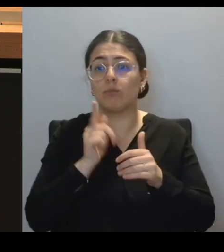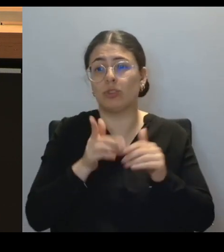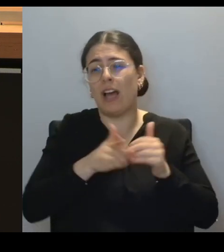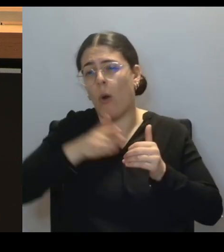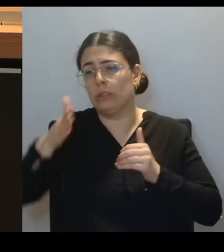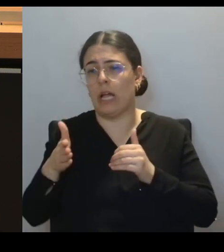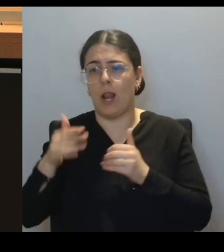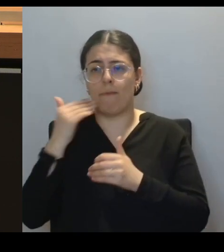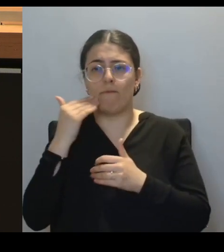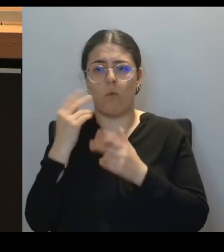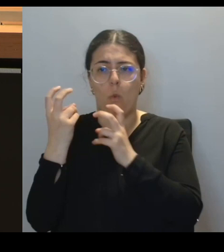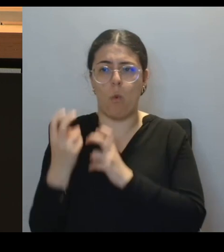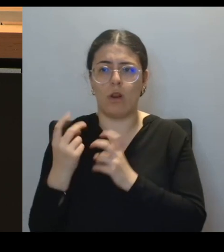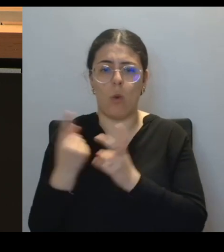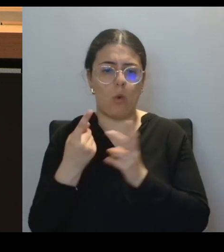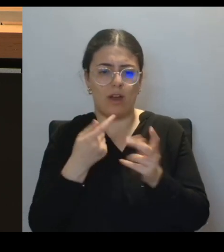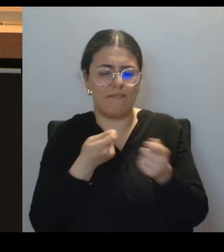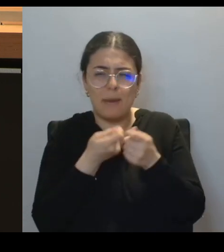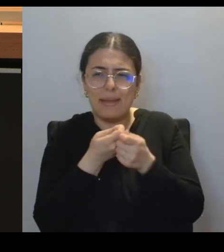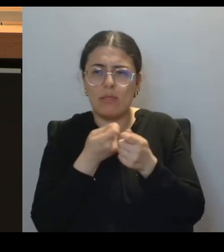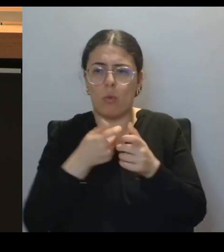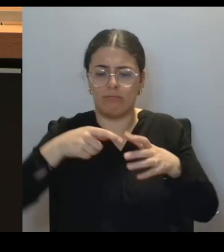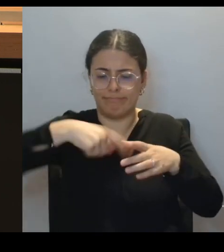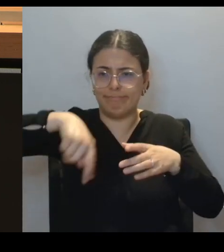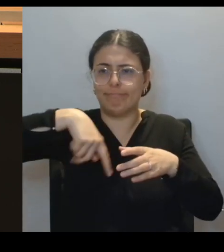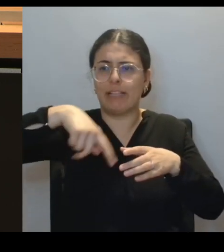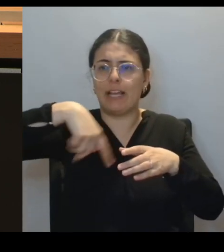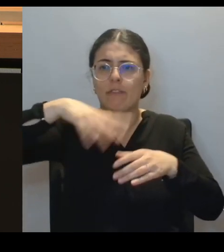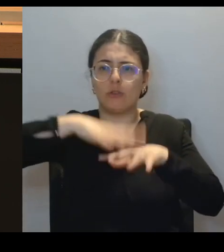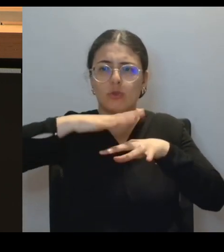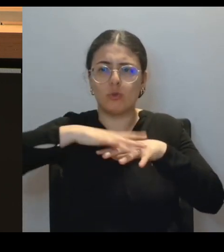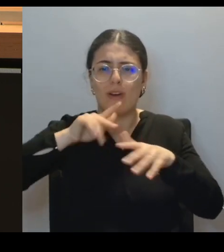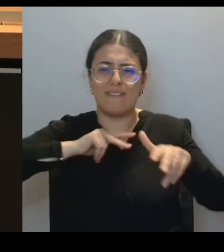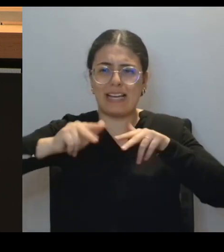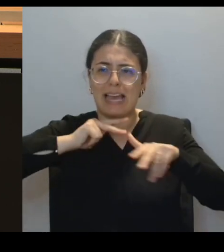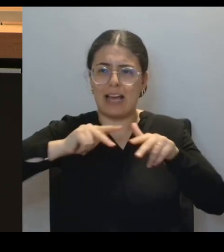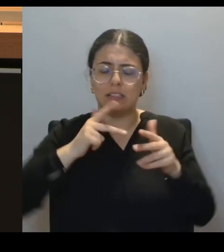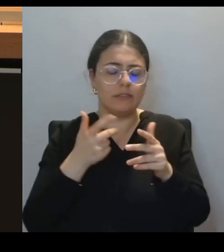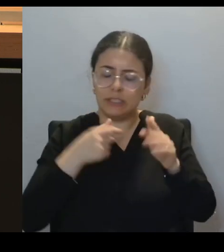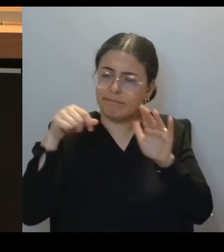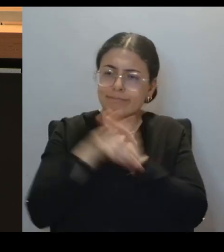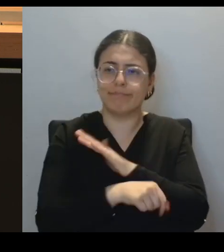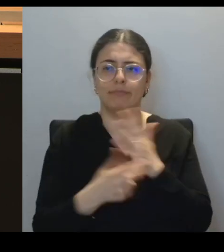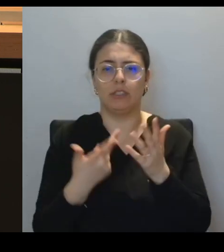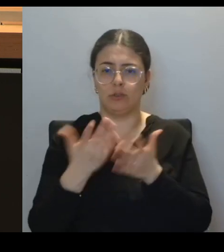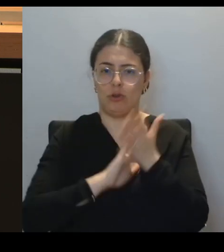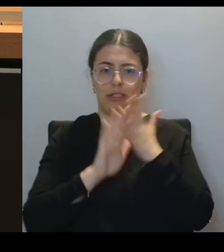Verkehrsinfrastruktur nicht gut ausgebaut ist. Das ist das Nächste, was Sie erzählen. Dann reden Sie darüber, dass die Bildung in dieser Stadt so